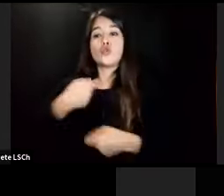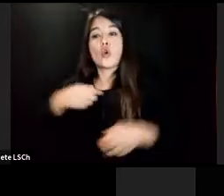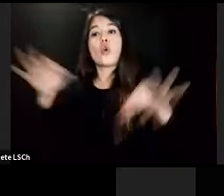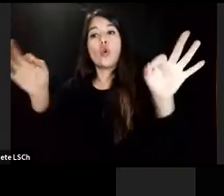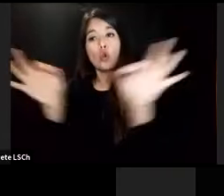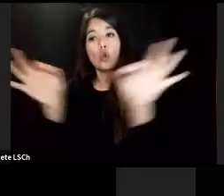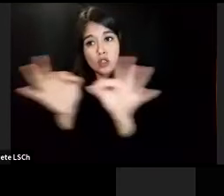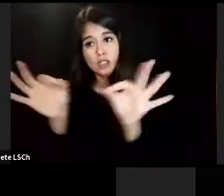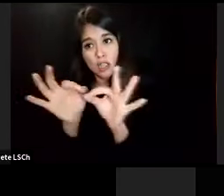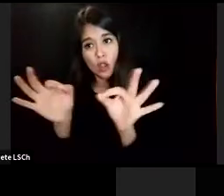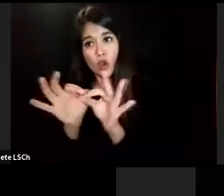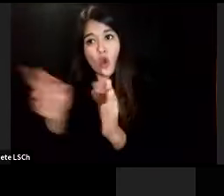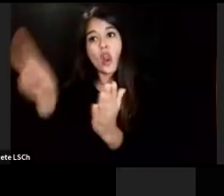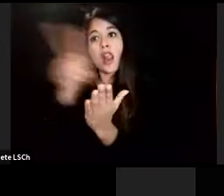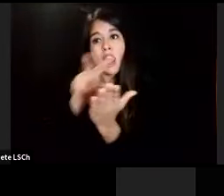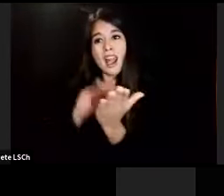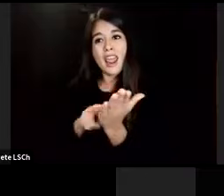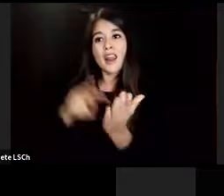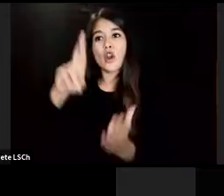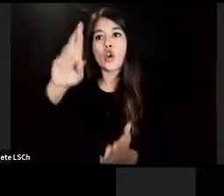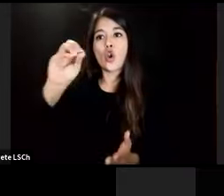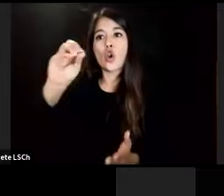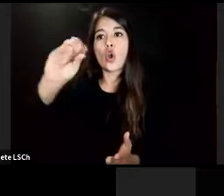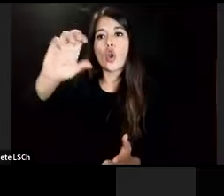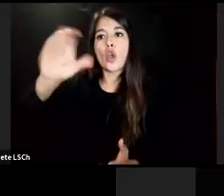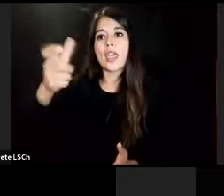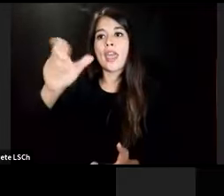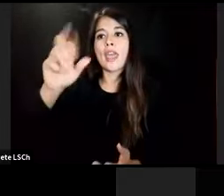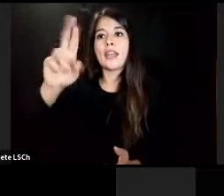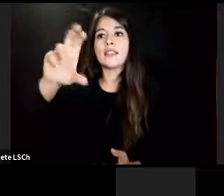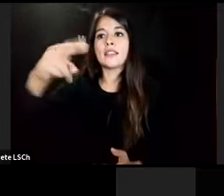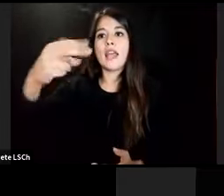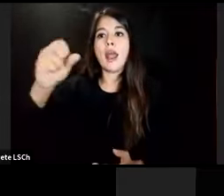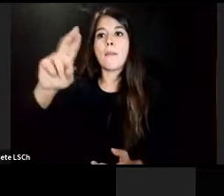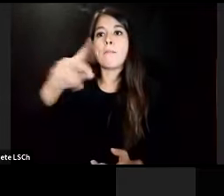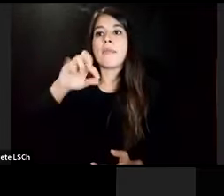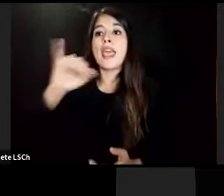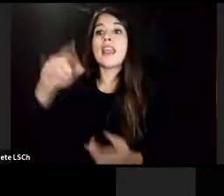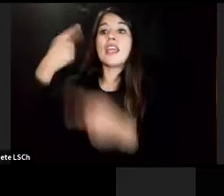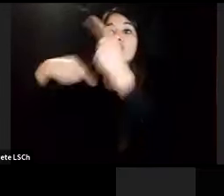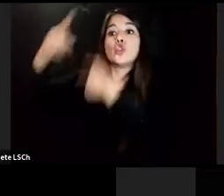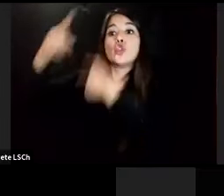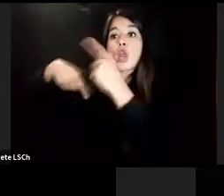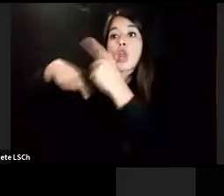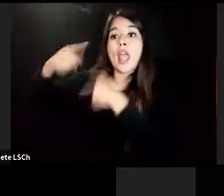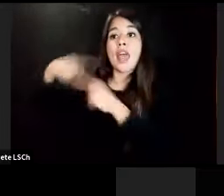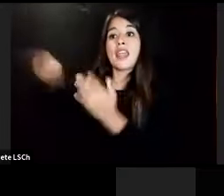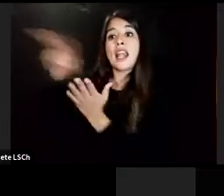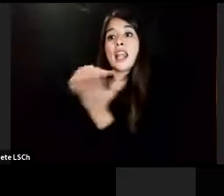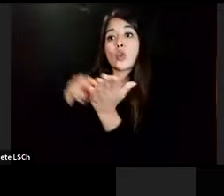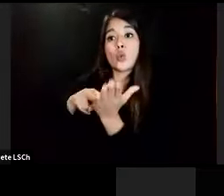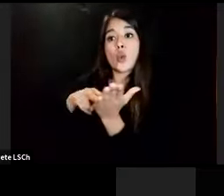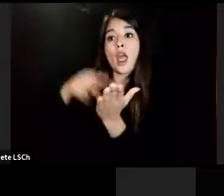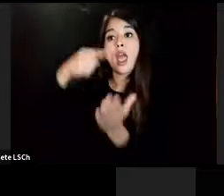de Roger Chartier sobre la historia de la lectura en occidente, por ejemplo. Cómo vamos cambiando los distintos